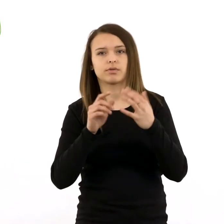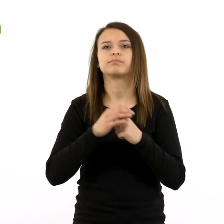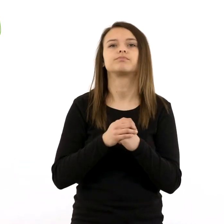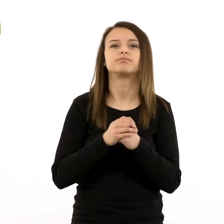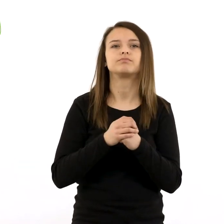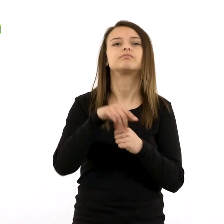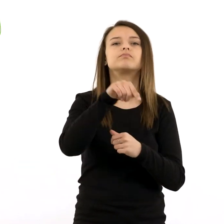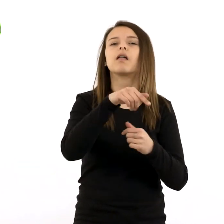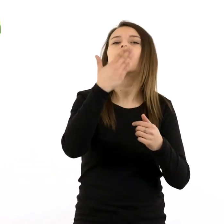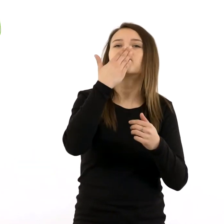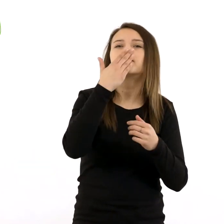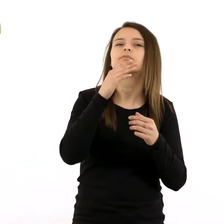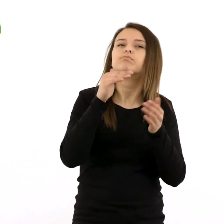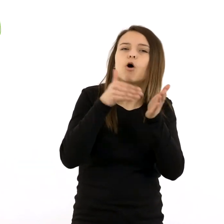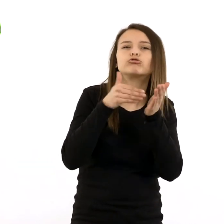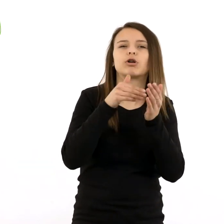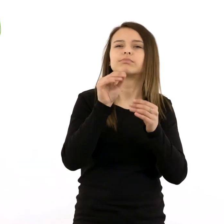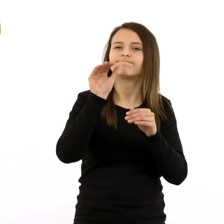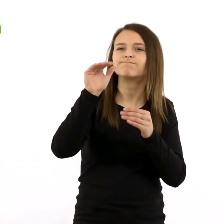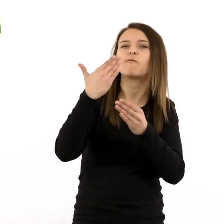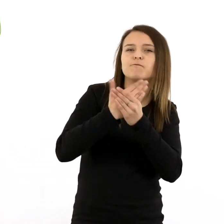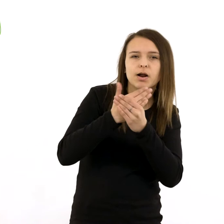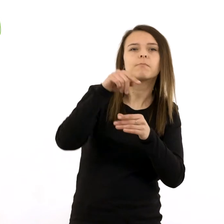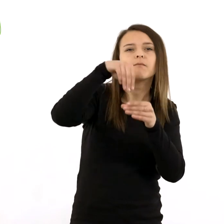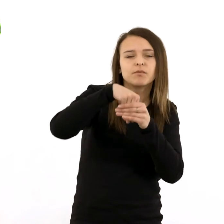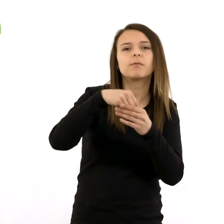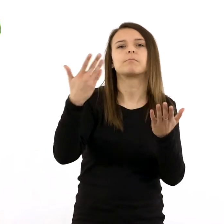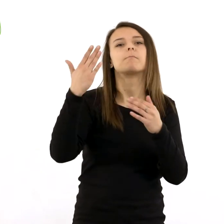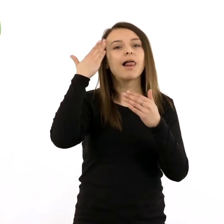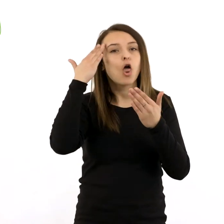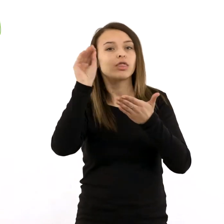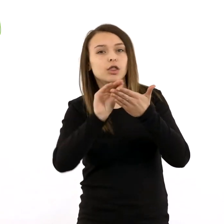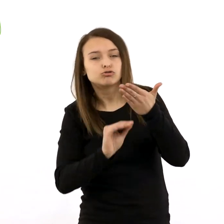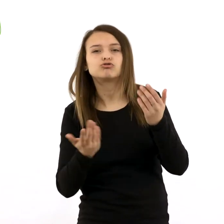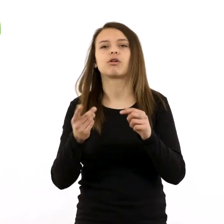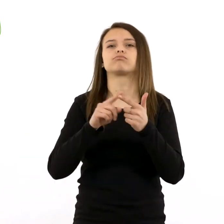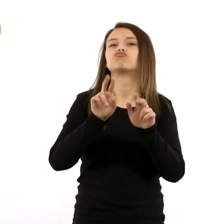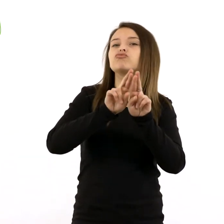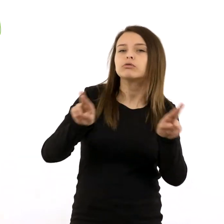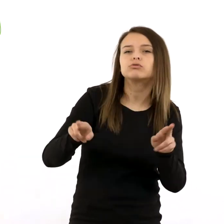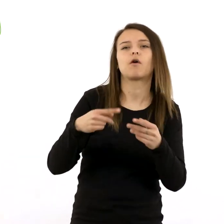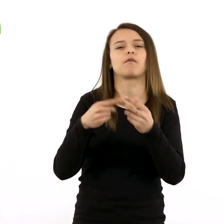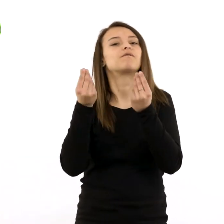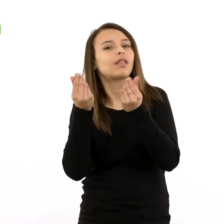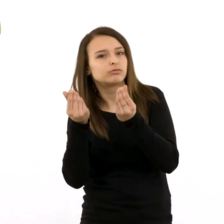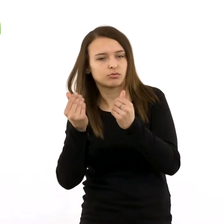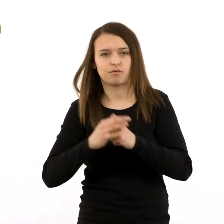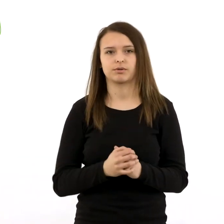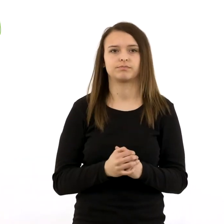wyrażone wprost oczekiwania organizacji wobec firmy - merytoryczne, rzeczowe, finansowe;